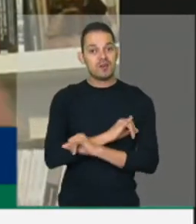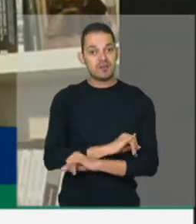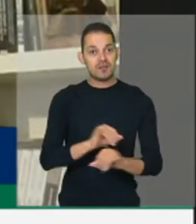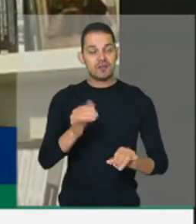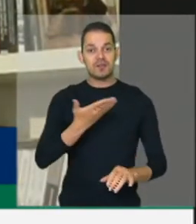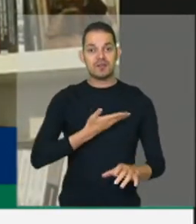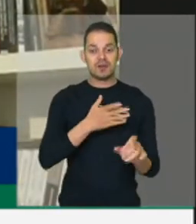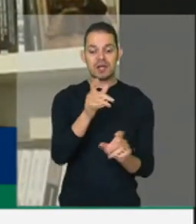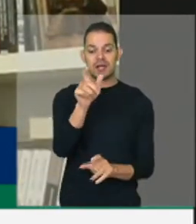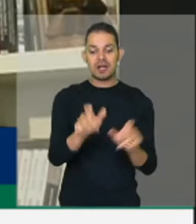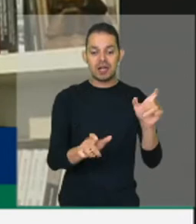DIZER AOS MEUS COLEGAS PARLAMENTARES, QUE TALVEZ COM